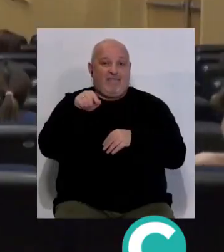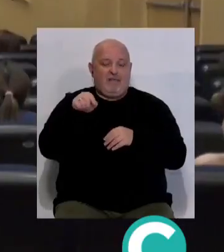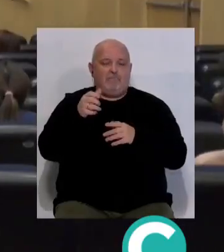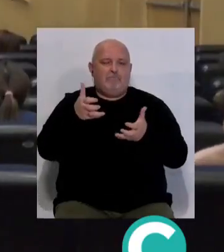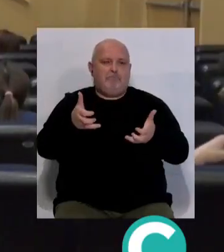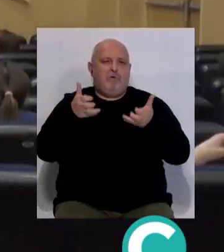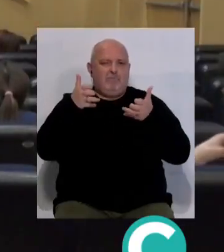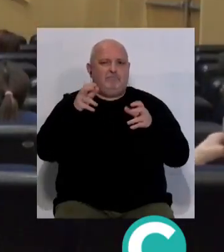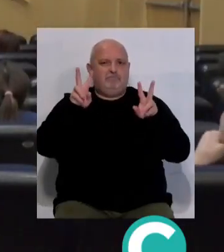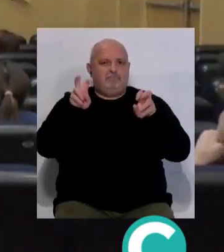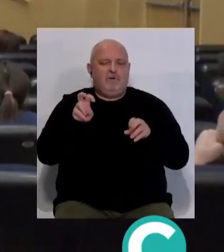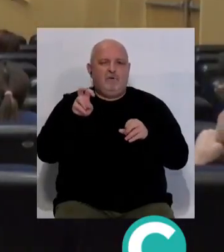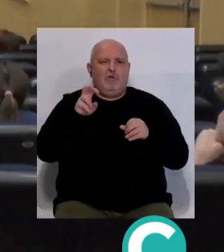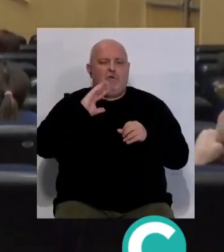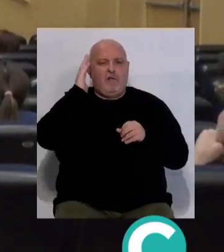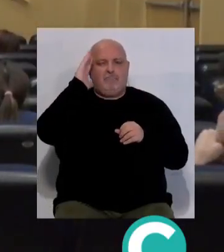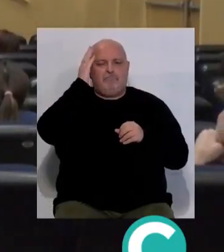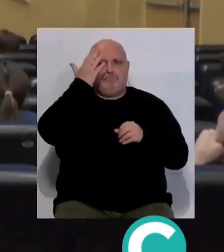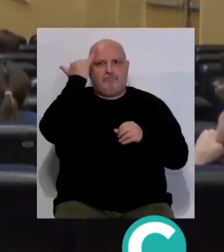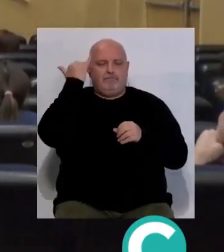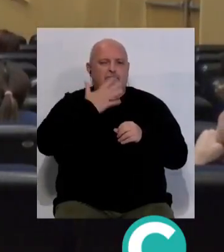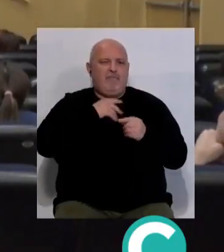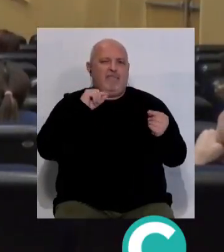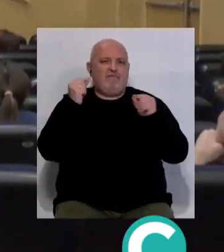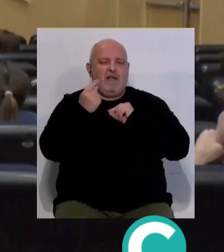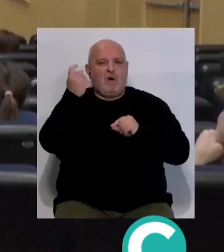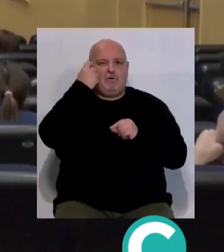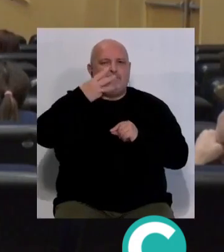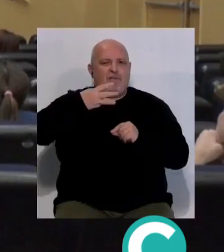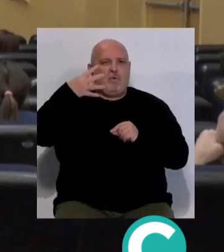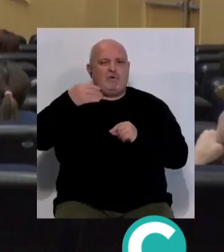de esta edición por su dominio en el arte del debate alumnos de tercero y cuarto de la eso han